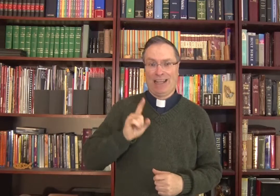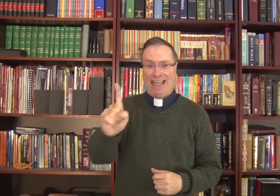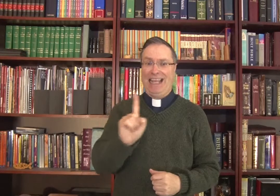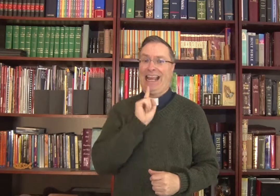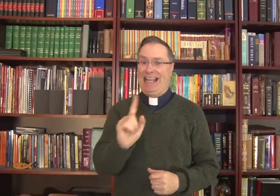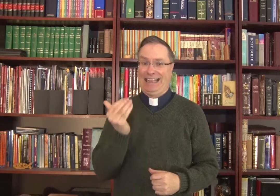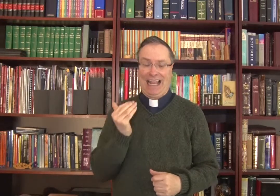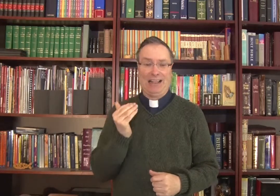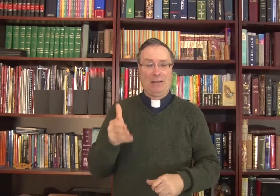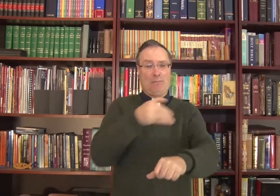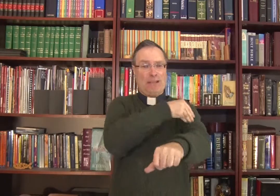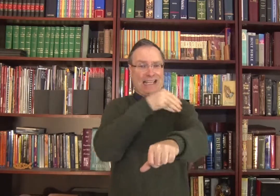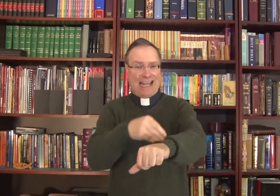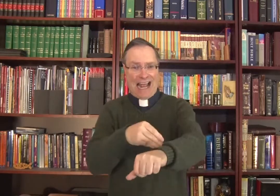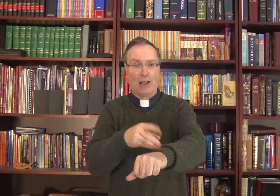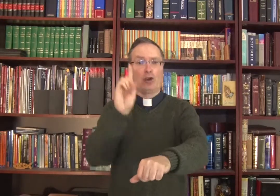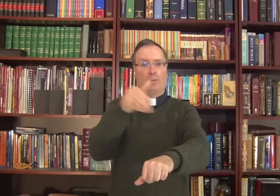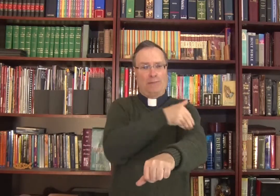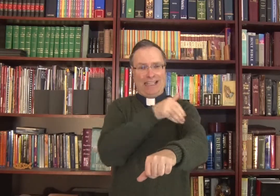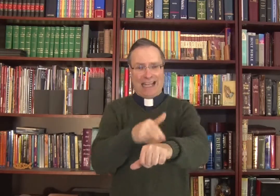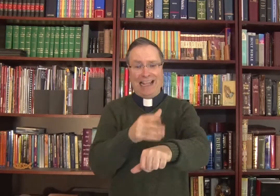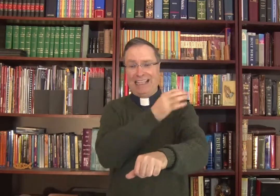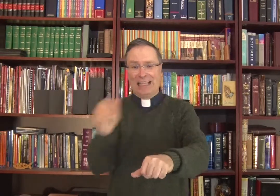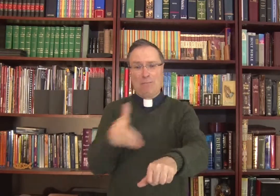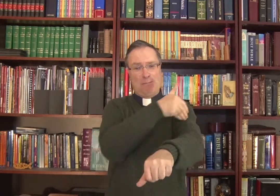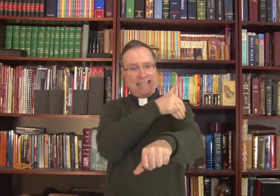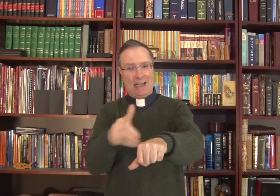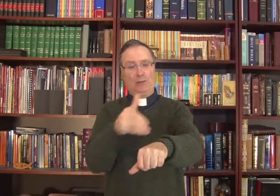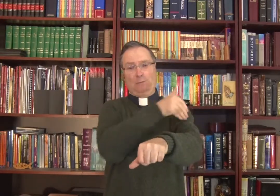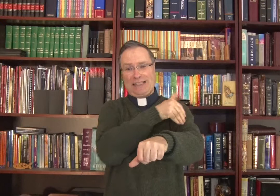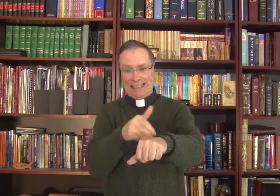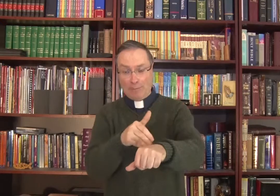ils étaient des myriades de myriades et des milliers de milliers.